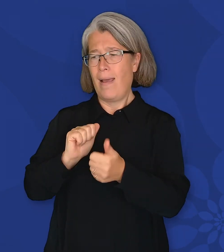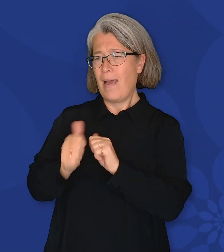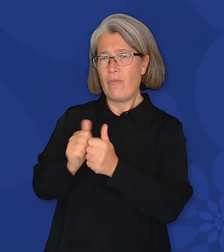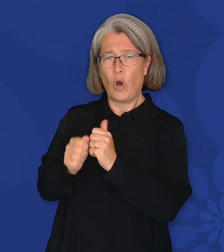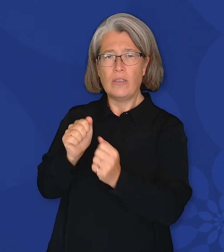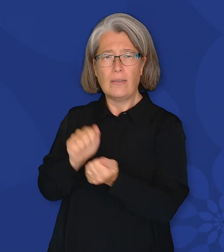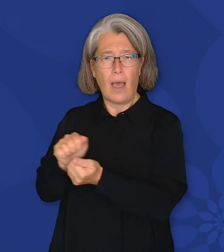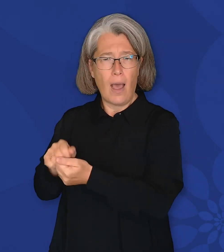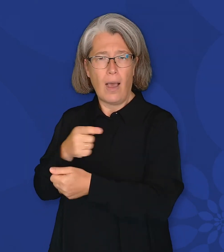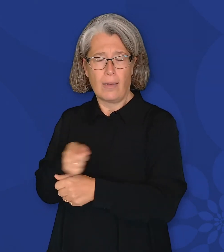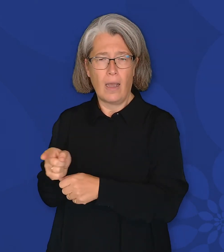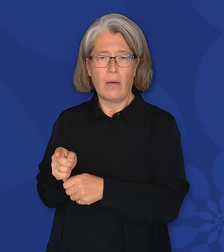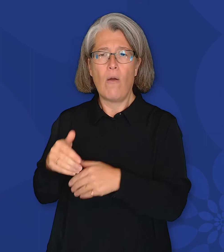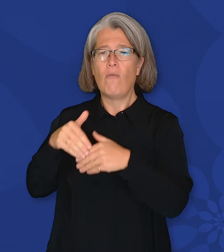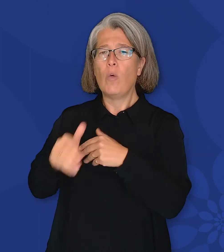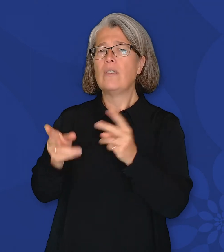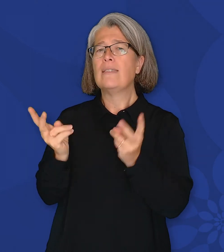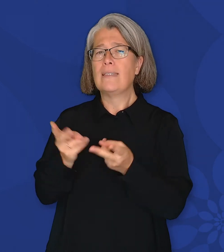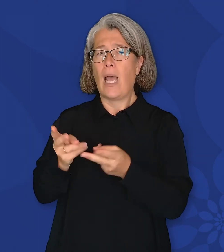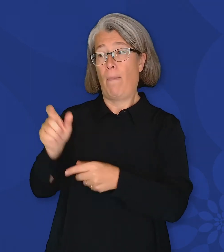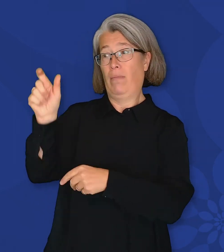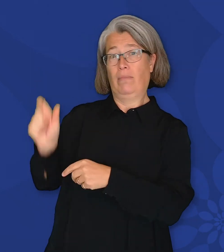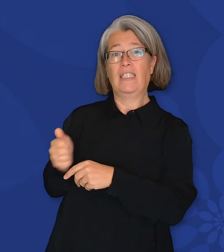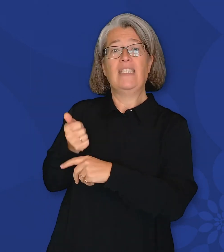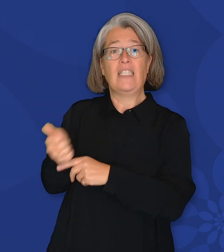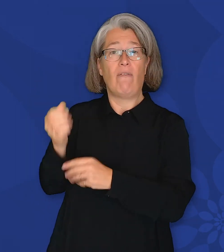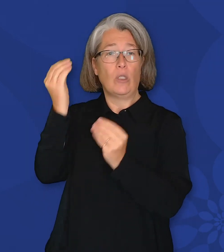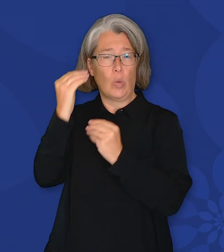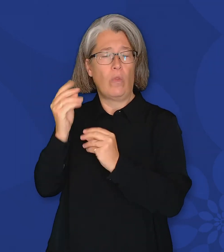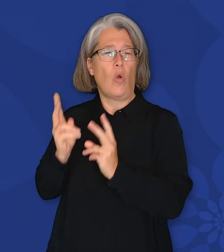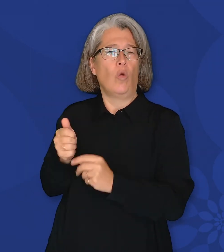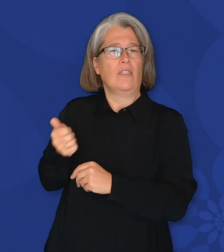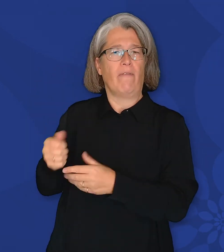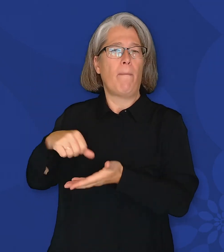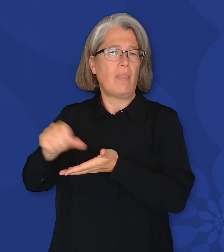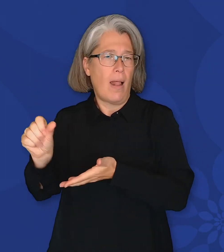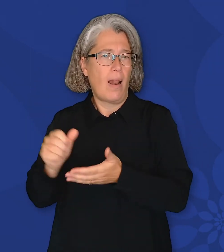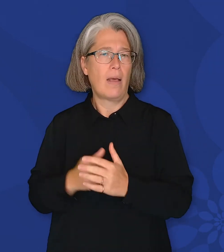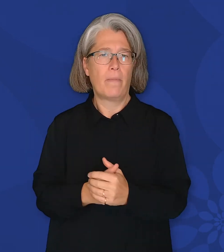idrottsutrustning, ska fortfarande betalas av den studerande själv.